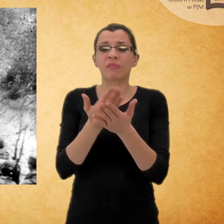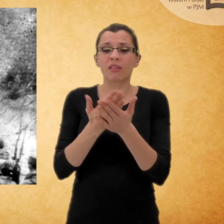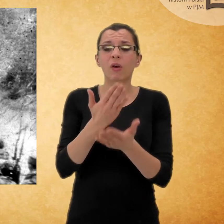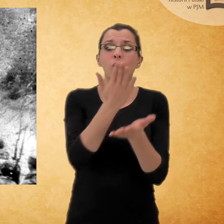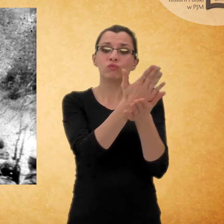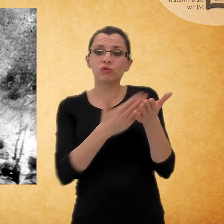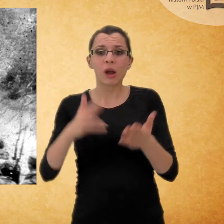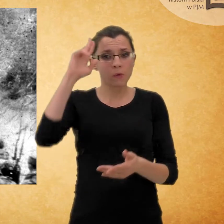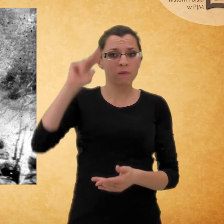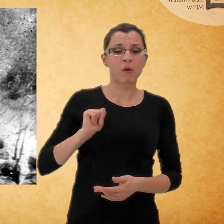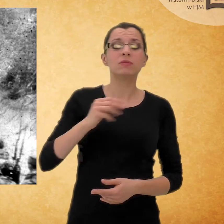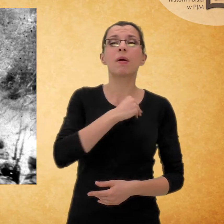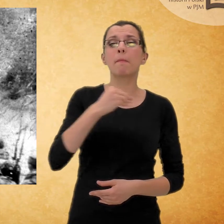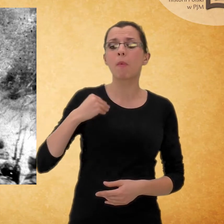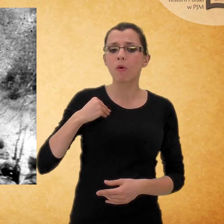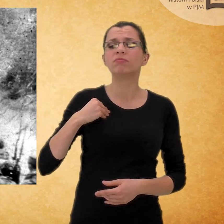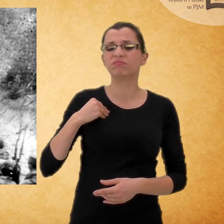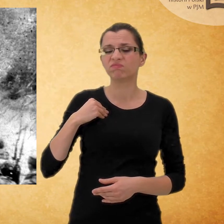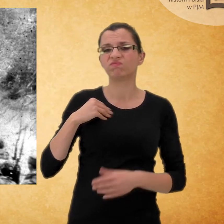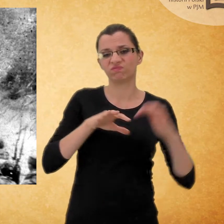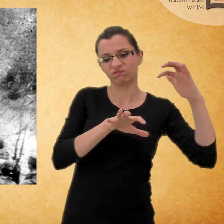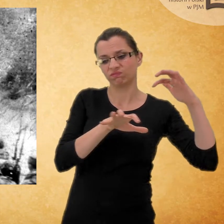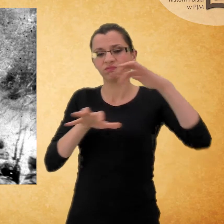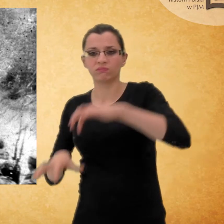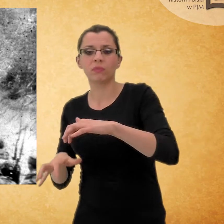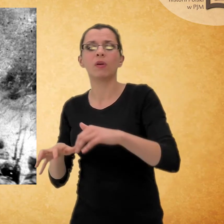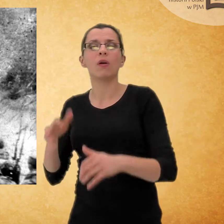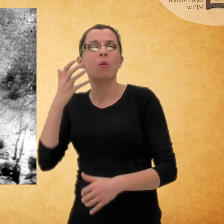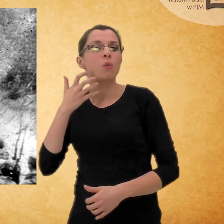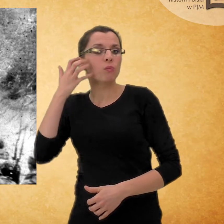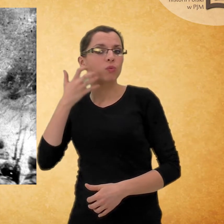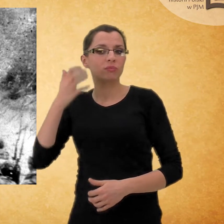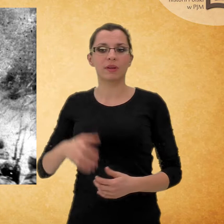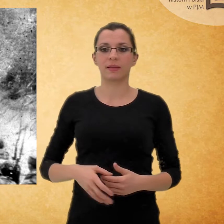Resztki wojsk wycofywały się do Rumunii.